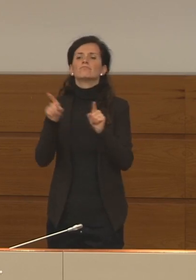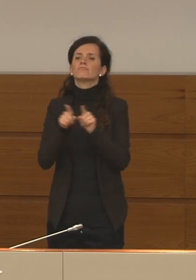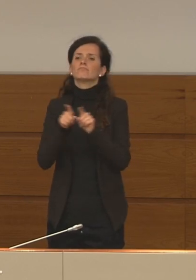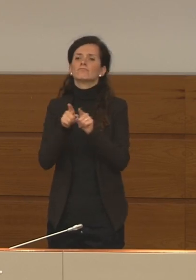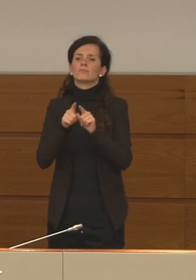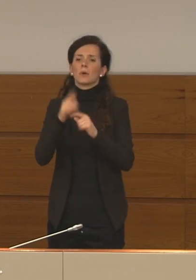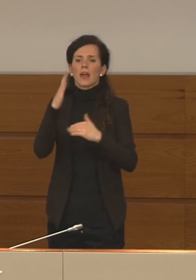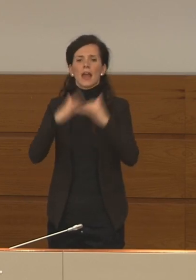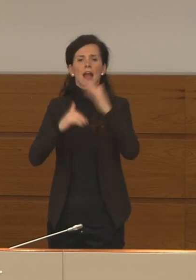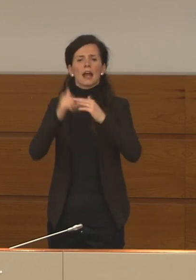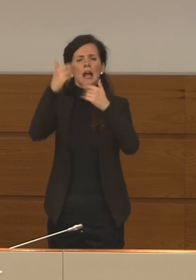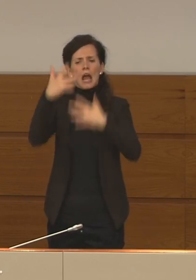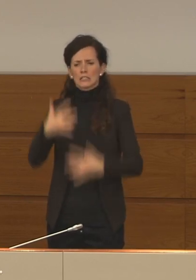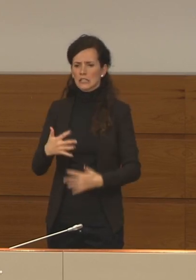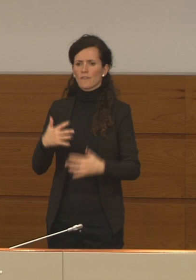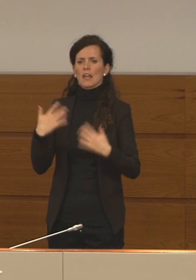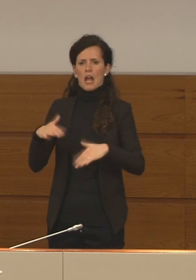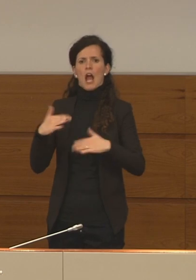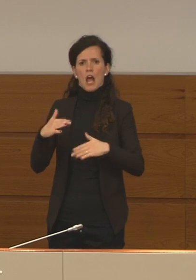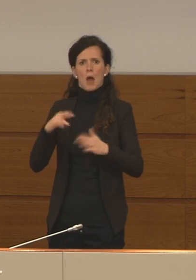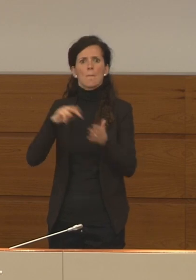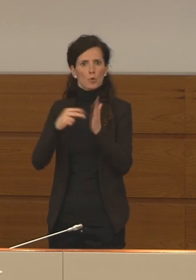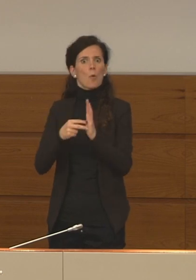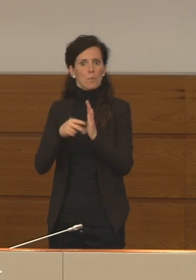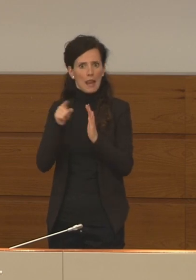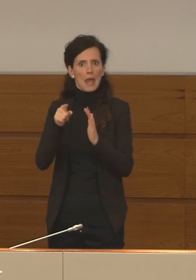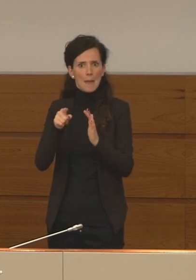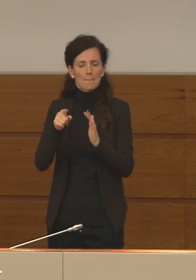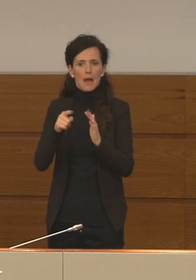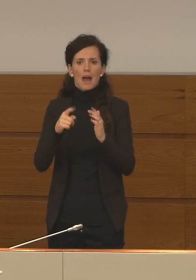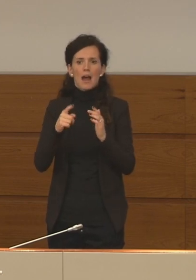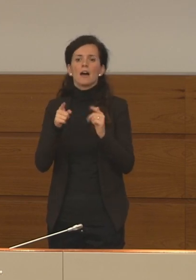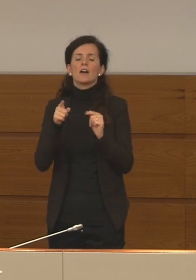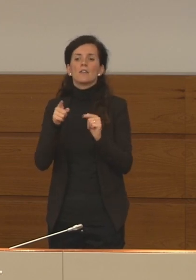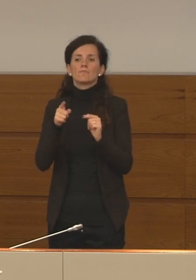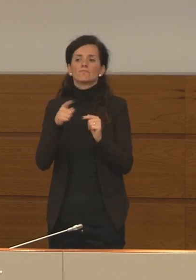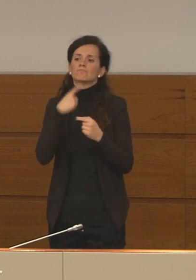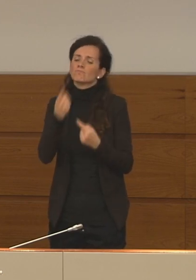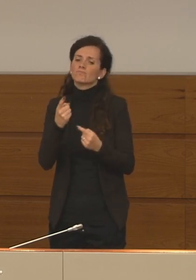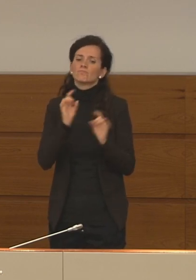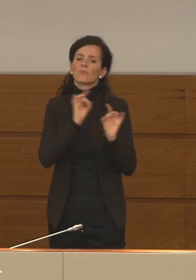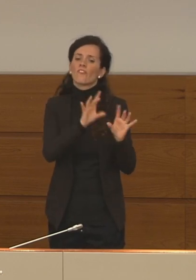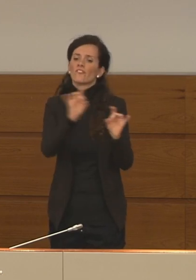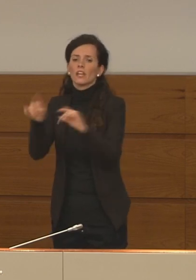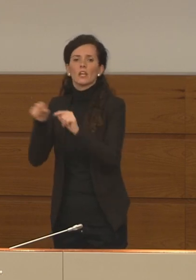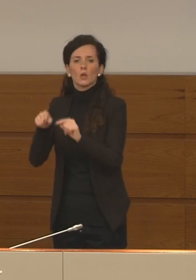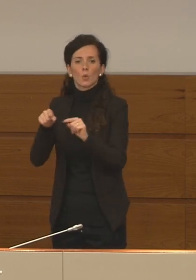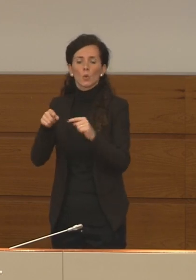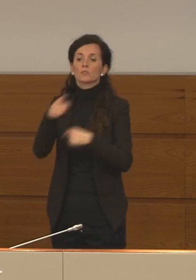normativi precedenti hanno una circolazione del virus molto sostenuta